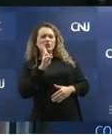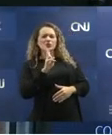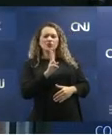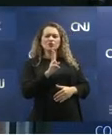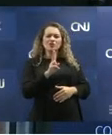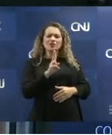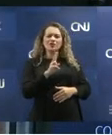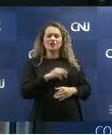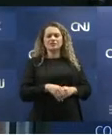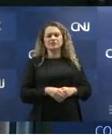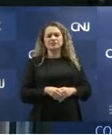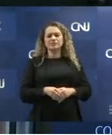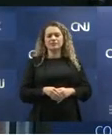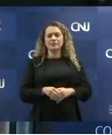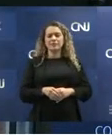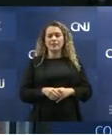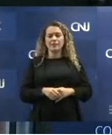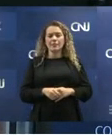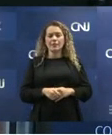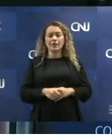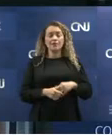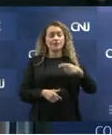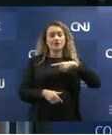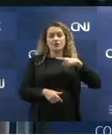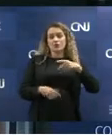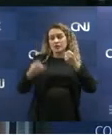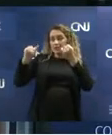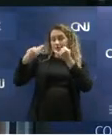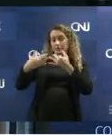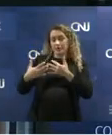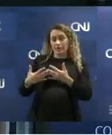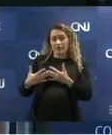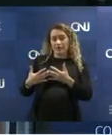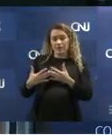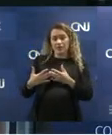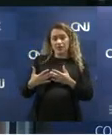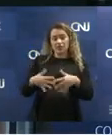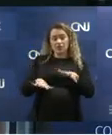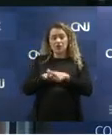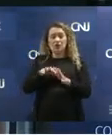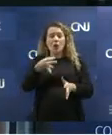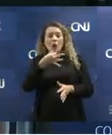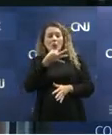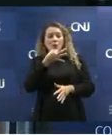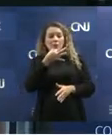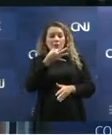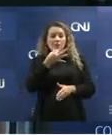em que não se trata, como inclusive sugerido nas petições, os titulares